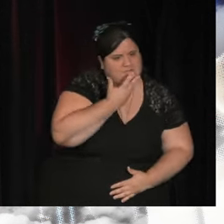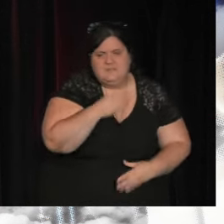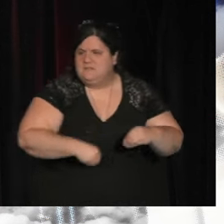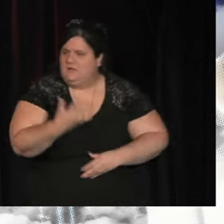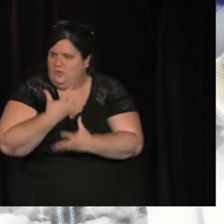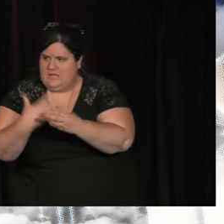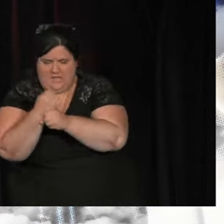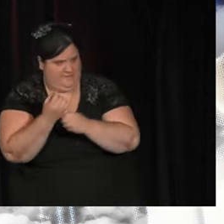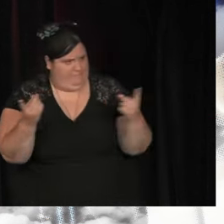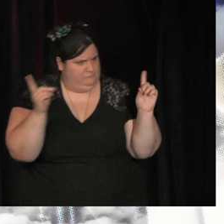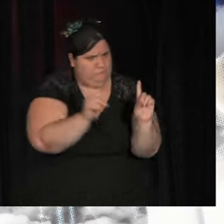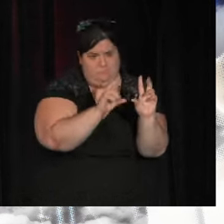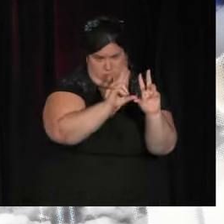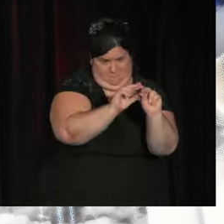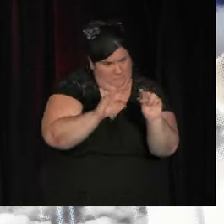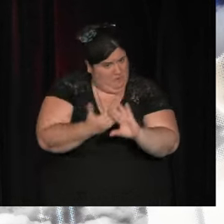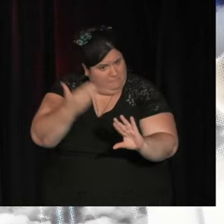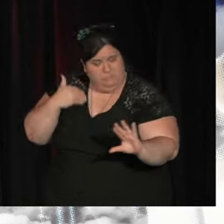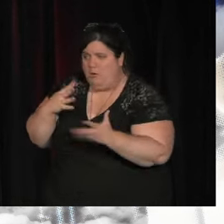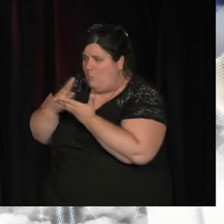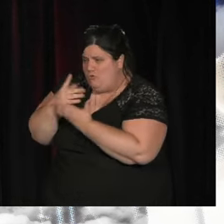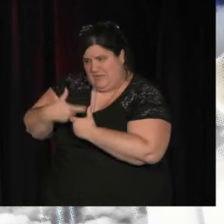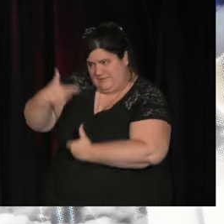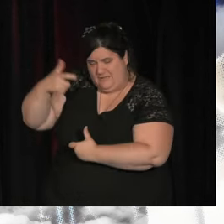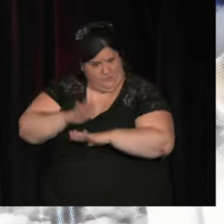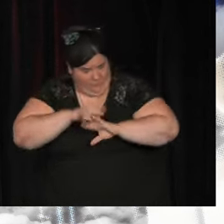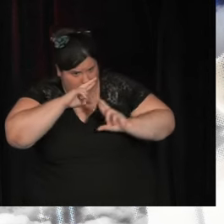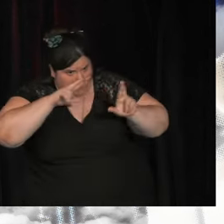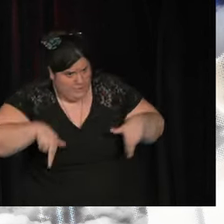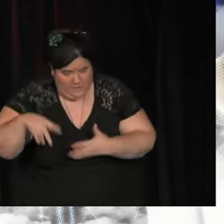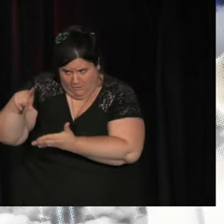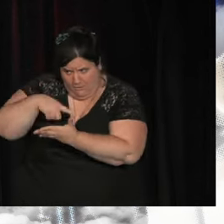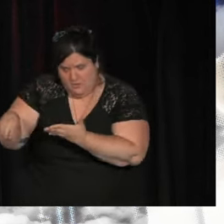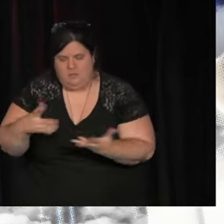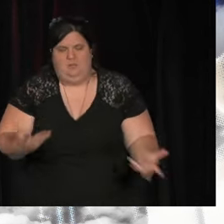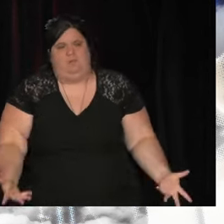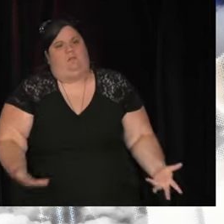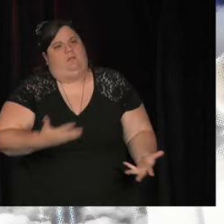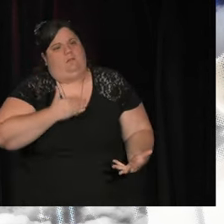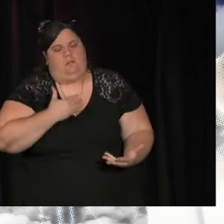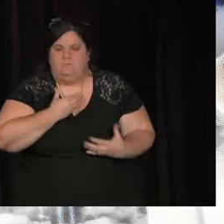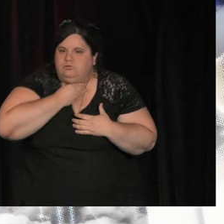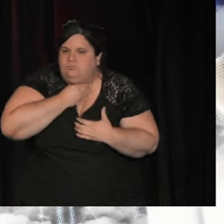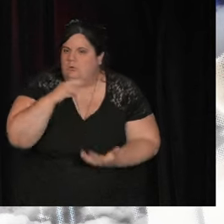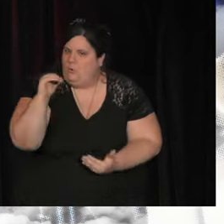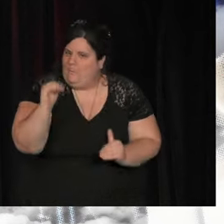qu'ils étaient tellement frustrés d'avoir bossé autant d'années sur Titan pour rien, parce qu'il faut savoir que dans le jeu vidéo, si vous travaillez pendant des années sur un jeu, mais que ce jeu n'est